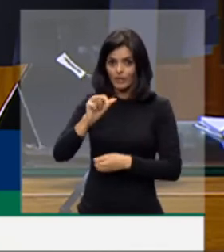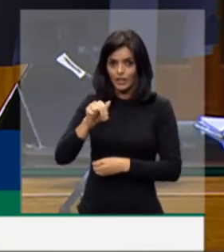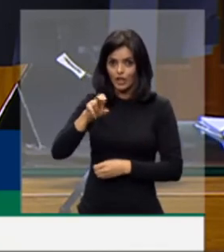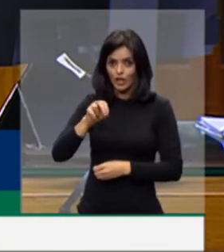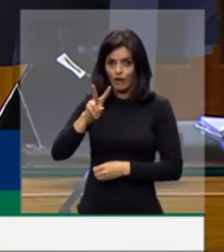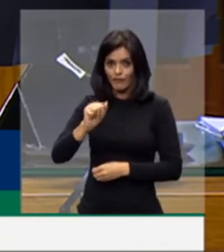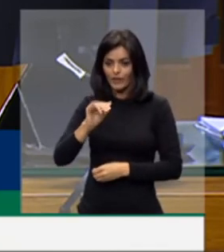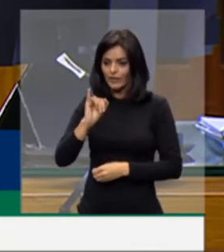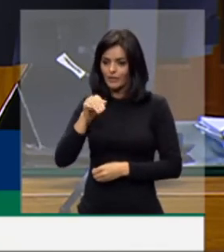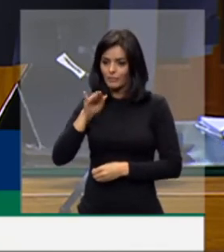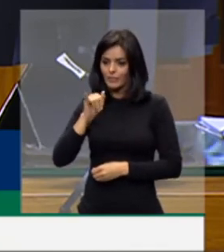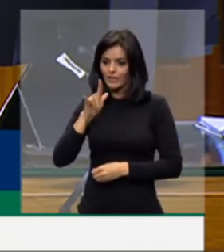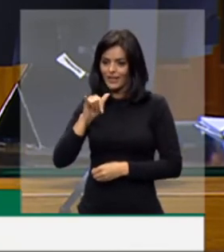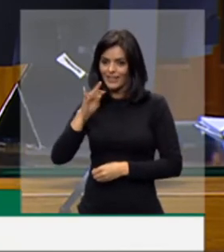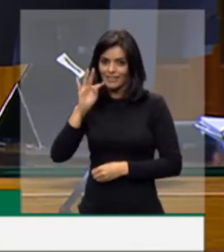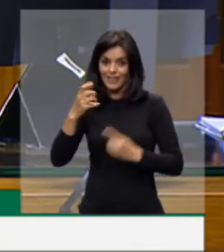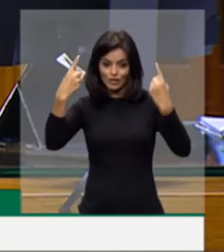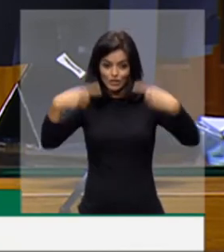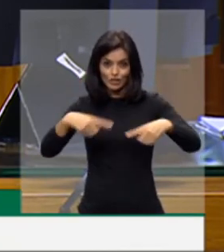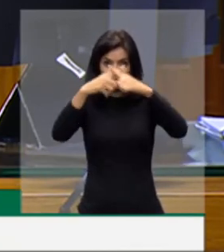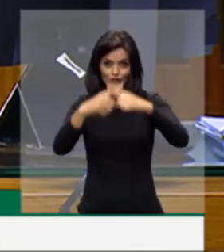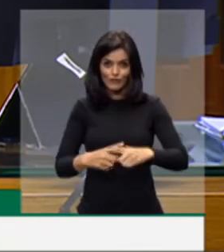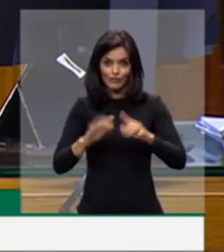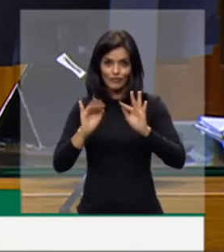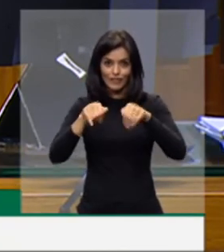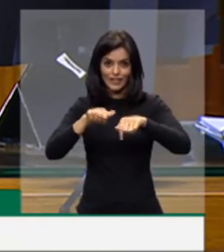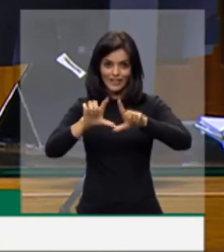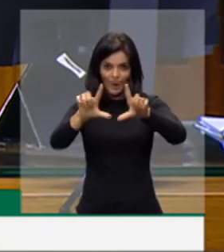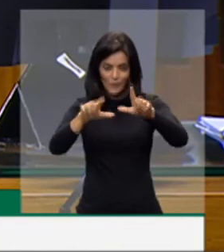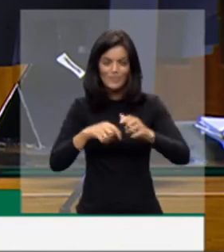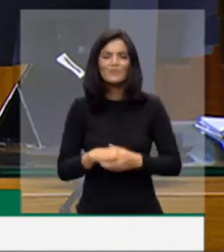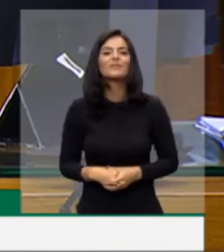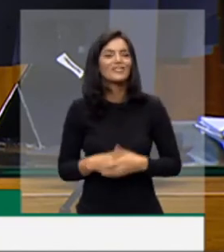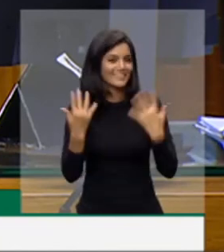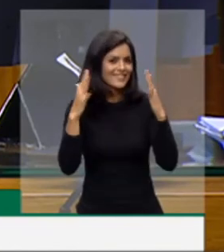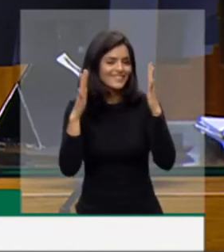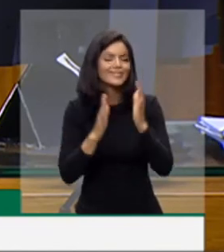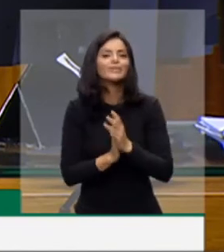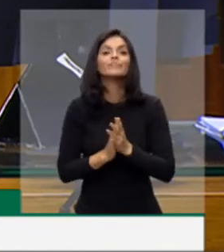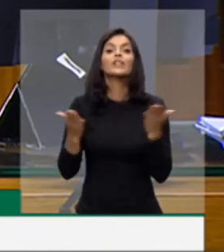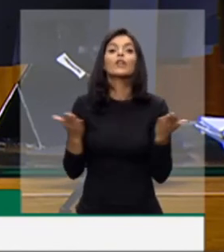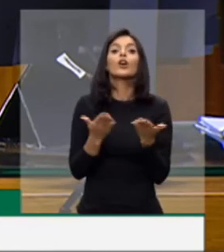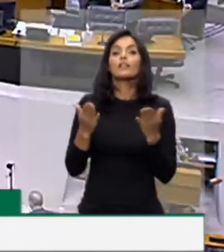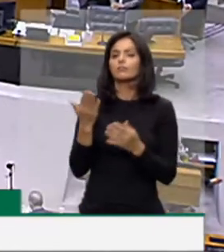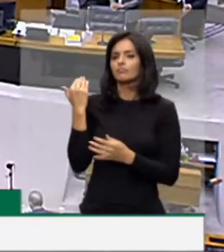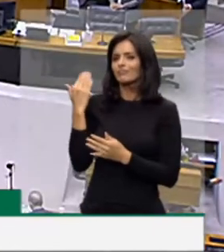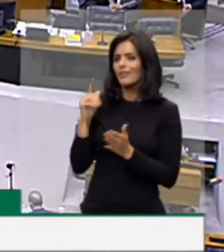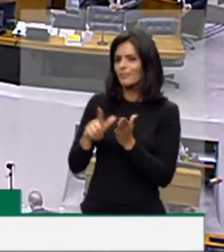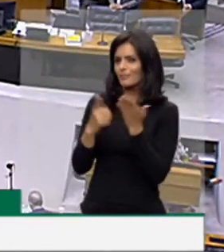SER DISPUTADO ENTRE O RIO BRANCO DA CAPITAL E O RIO BRANCO DA CIDADE DE VENDA NOVA DO IMIGRANTE. PARABÉNS A TODOS. -- [REPÓRTER]: COMO EU